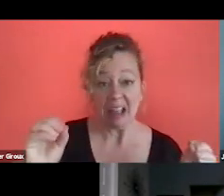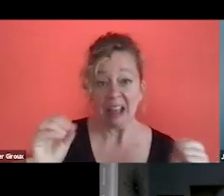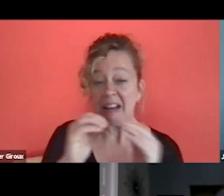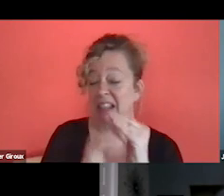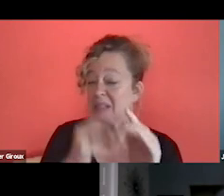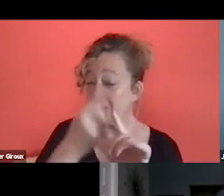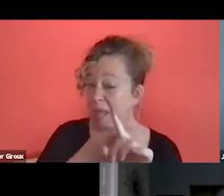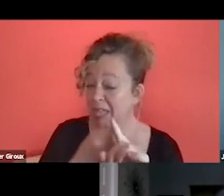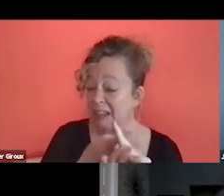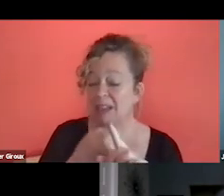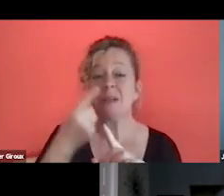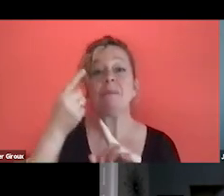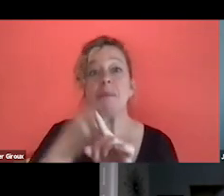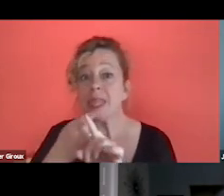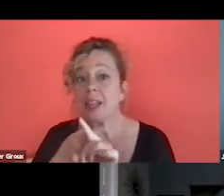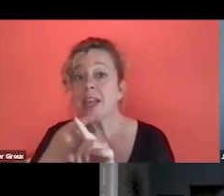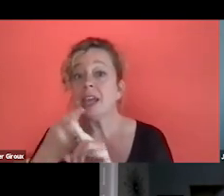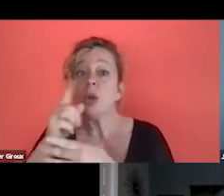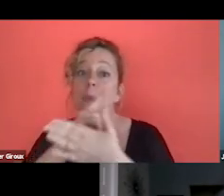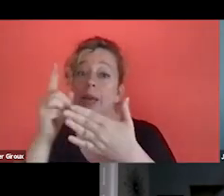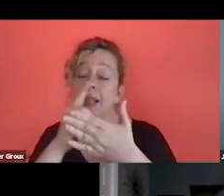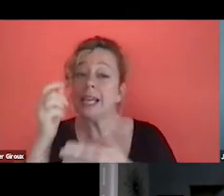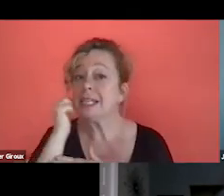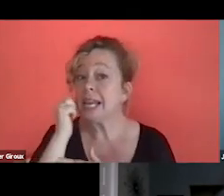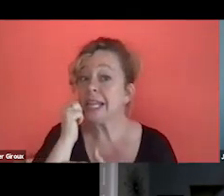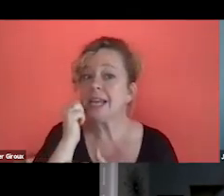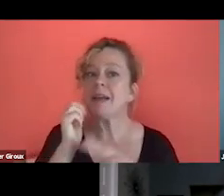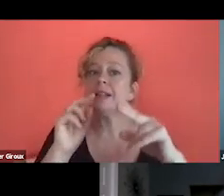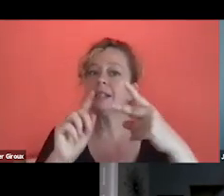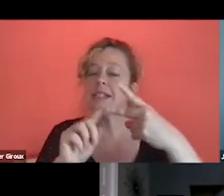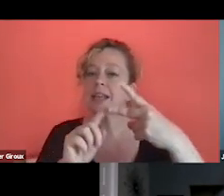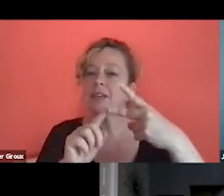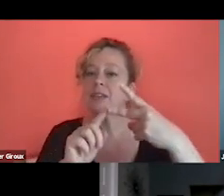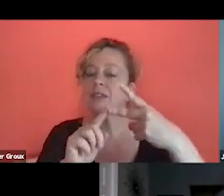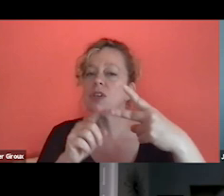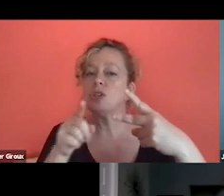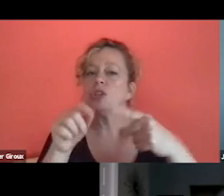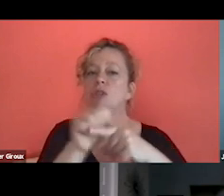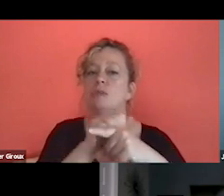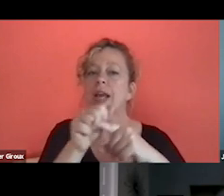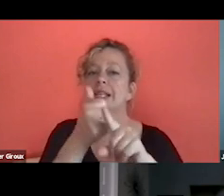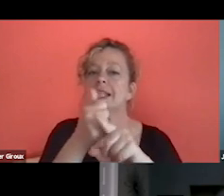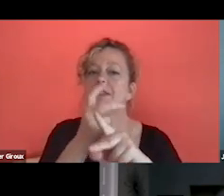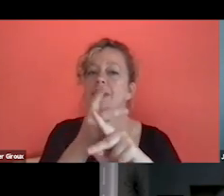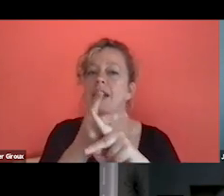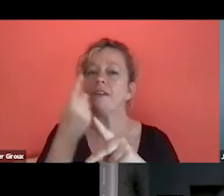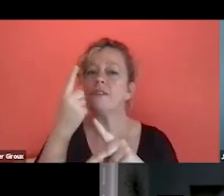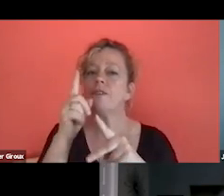Mensual, Semanal y Diario. Y la segunda pregunta es: "¿Practicas el autocuidado con el propósito específico